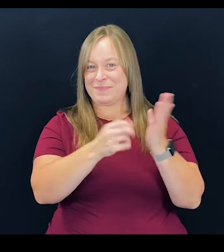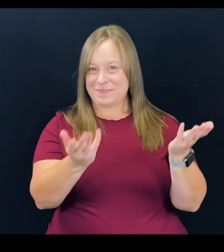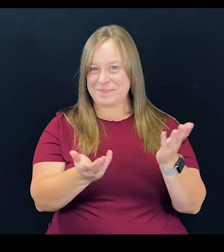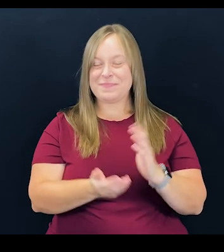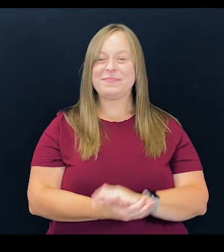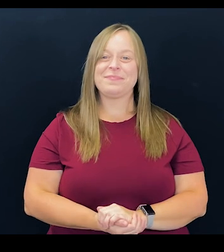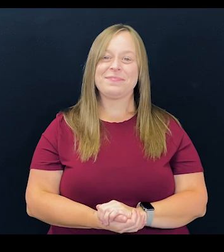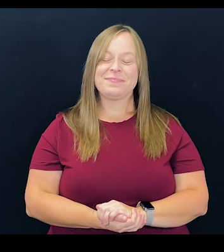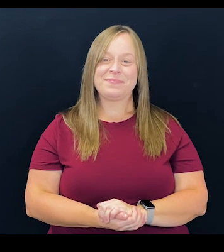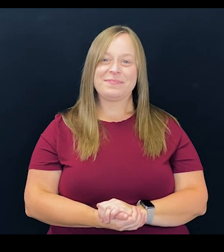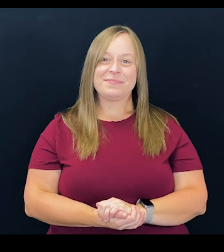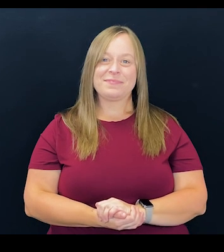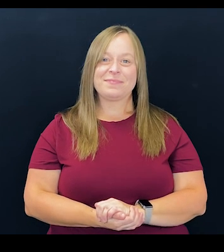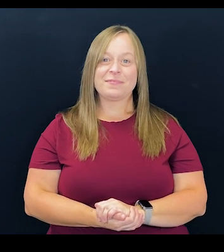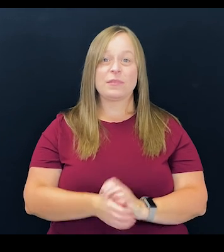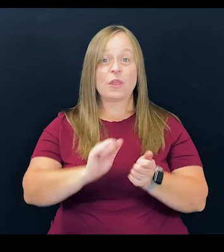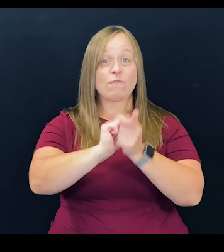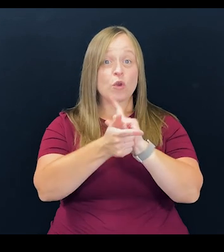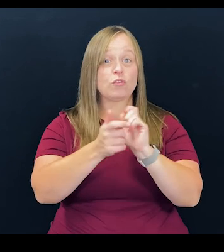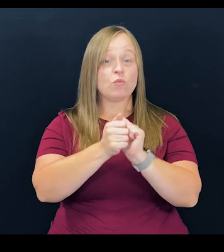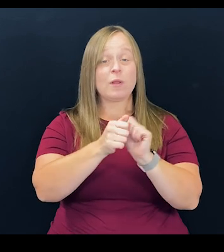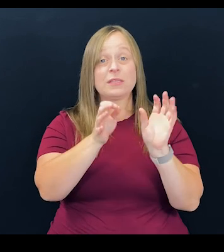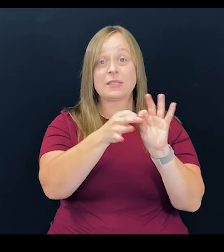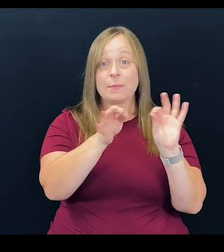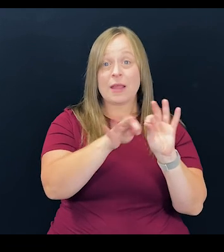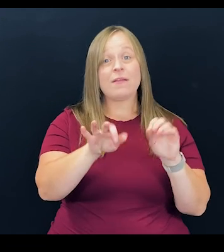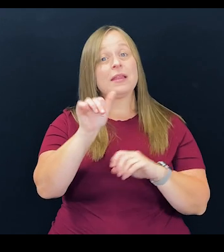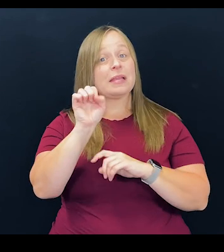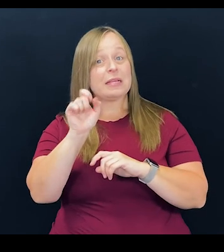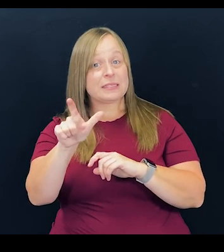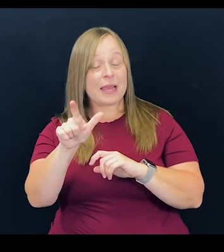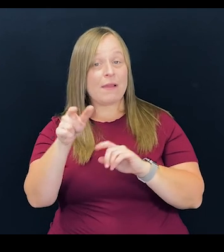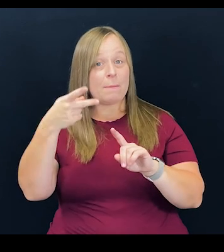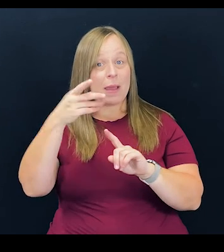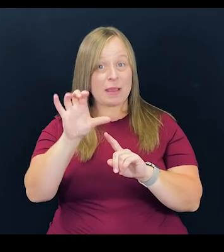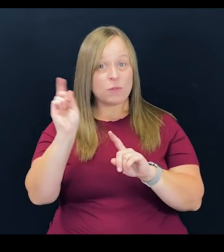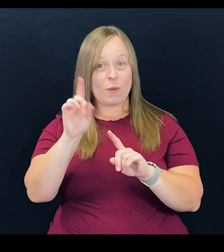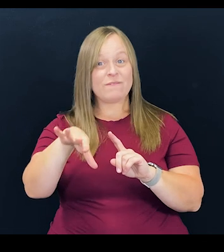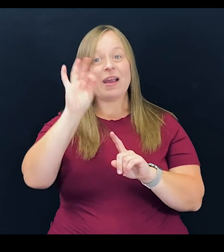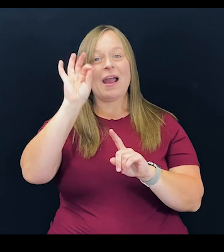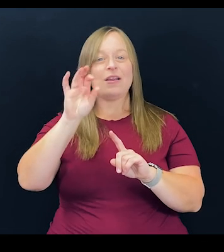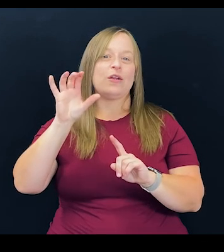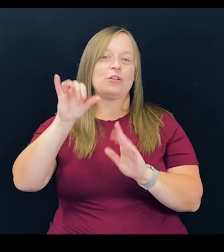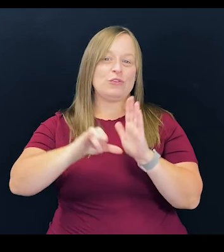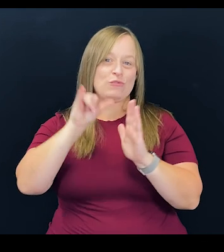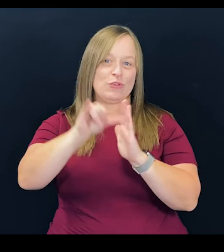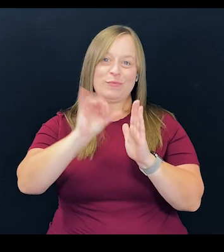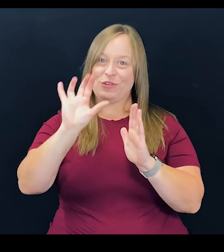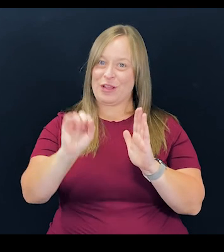en el estado de Nueva York. La versión con subtítulo y ASL de este podcast está disponible